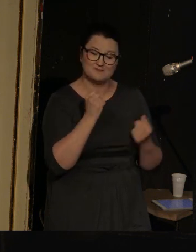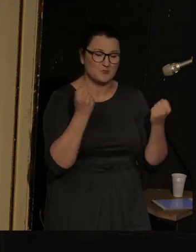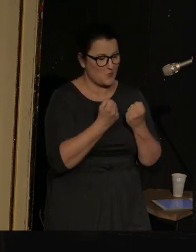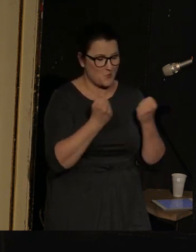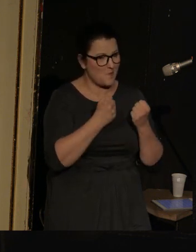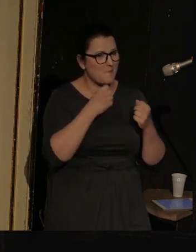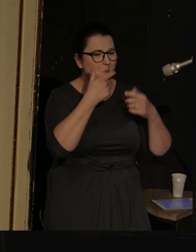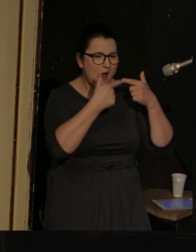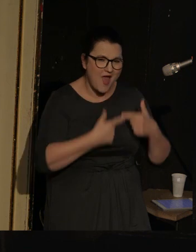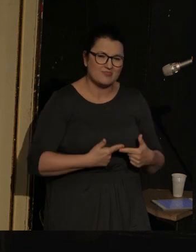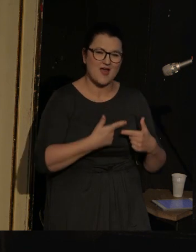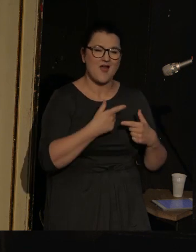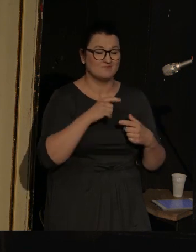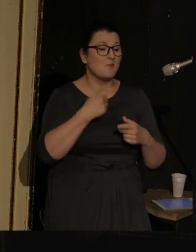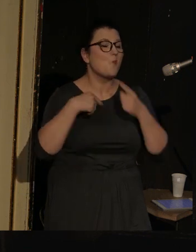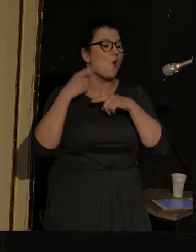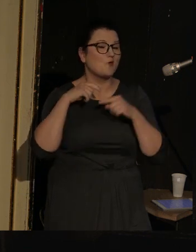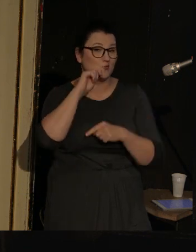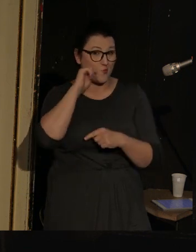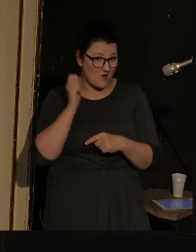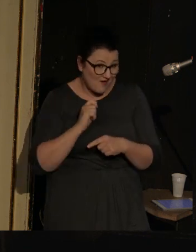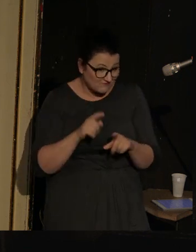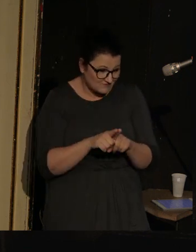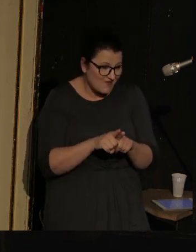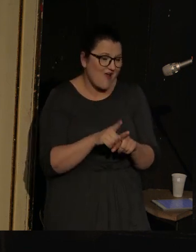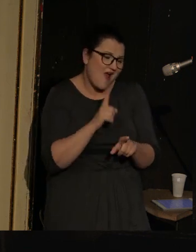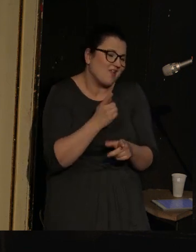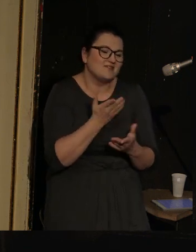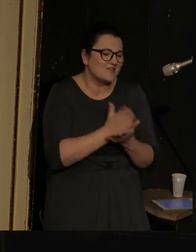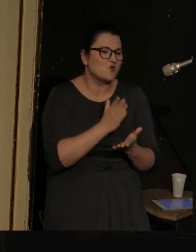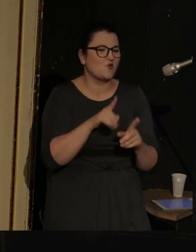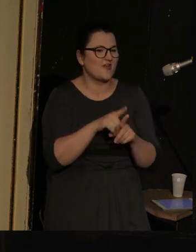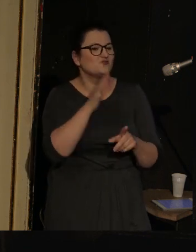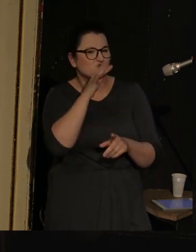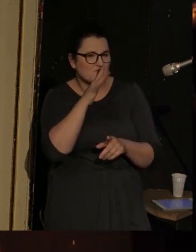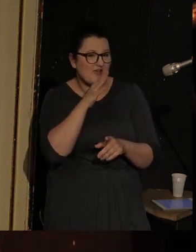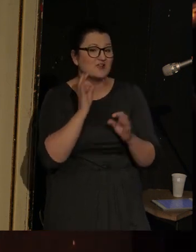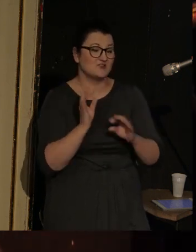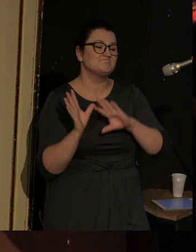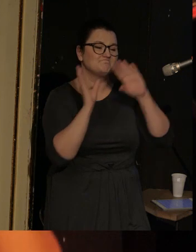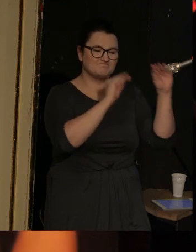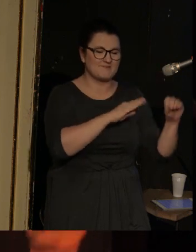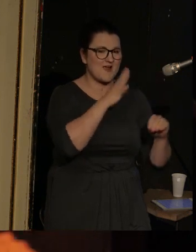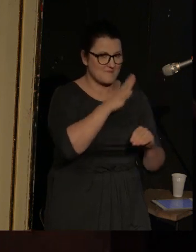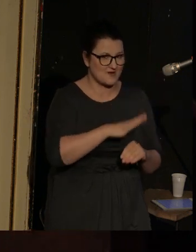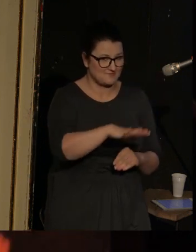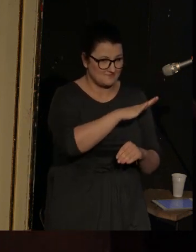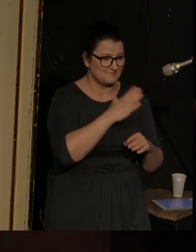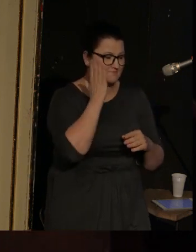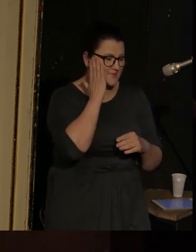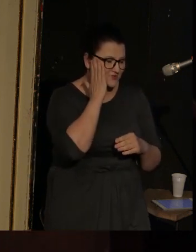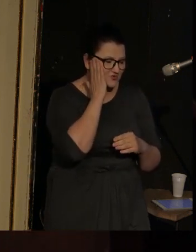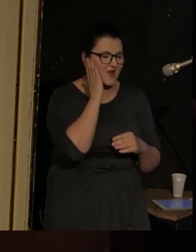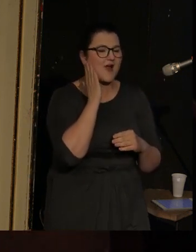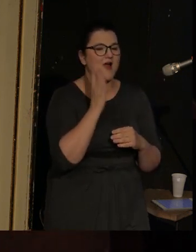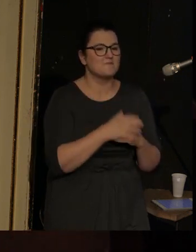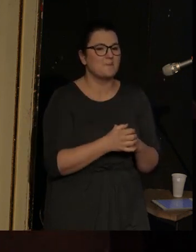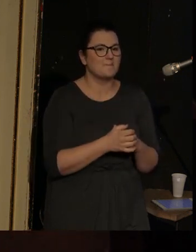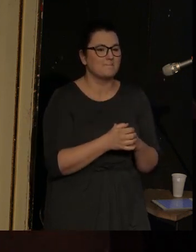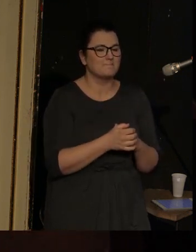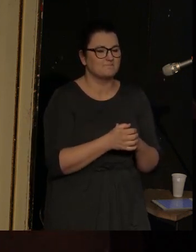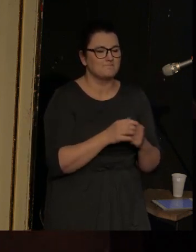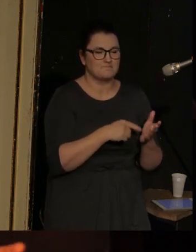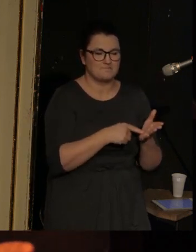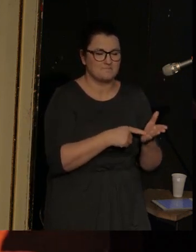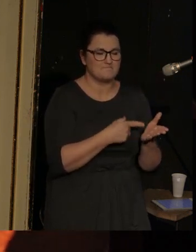ukraińskiego pochodzenia, ale nie tylko, bo również żydowskiego, dzisiaj mieszkającego w Stanach Zjednoczonych,